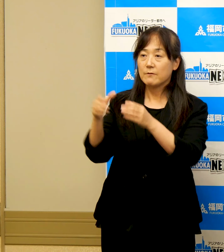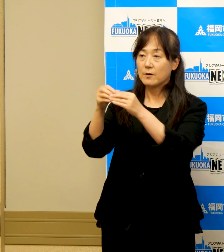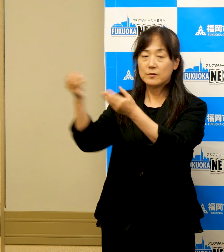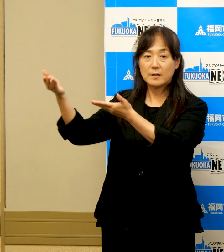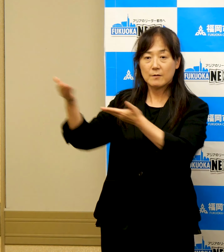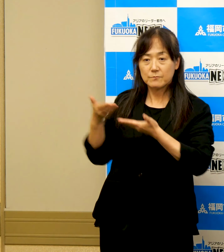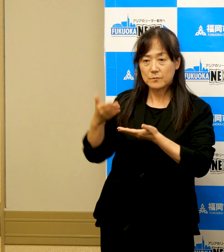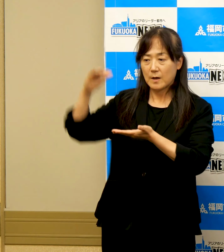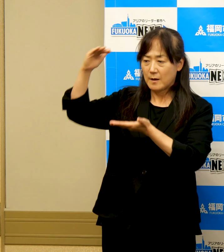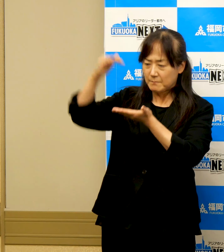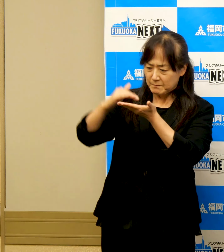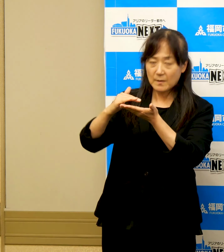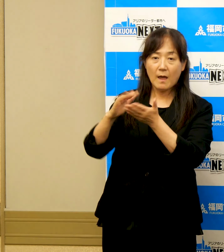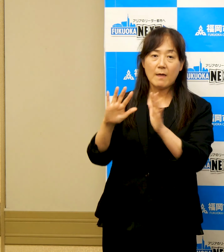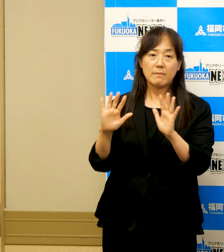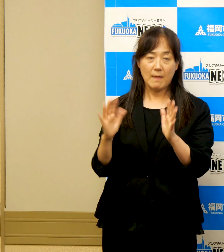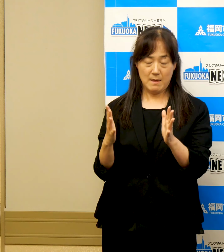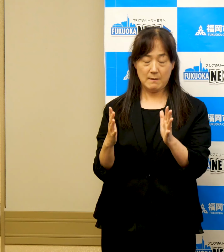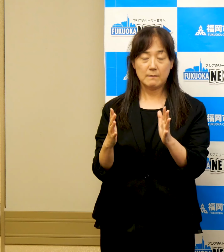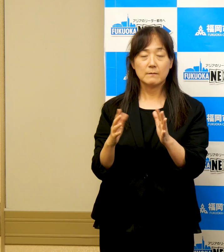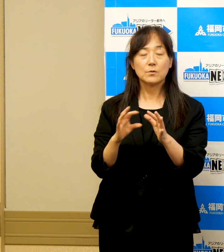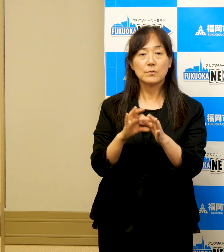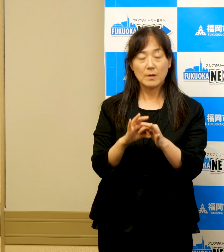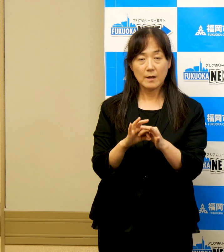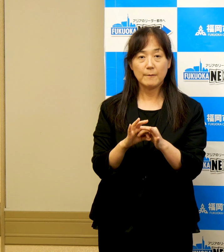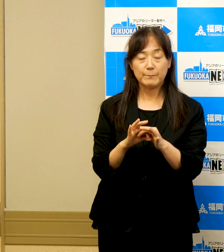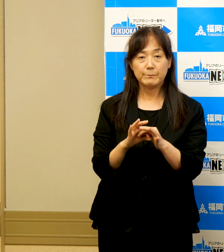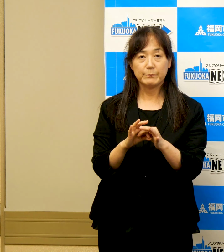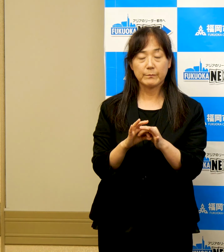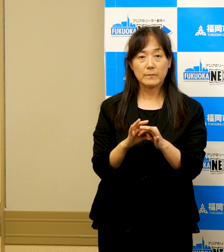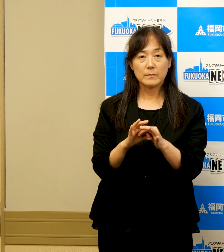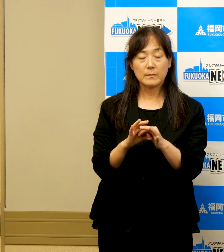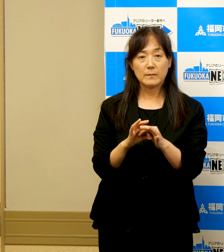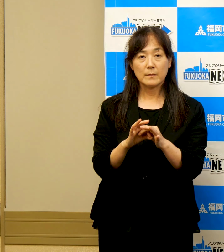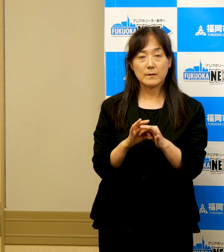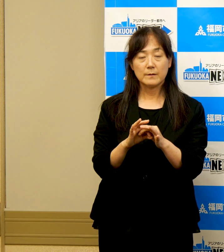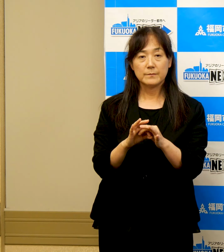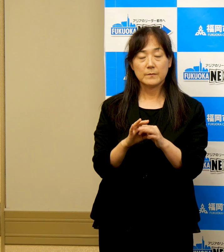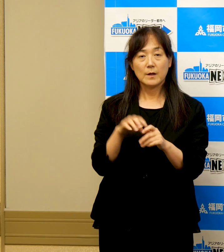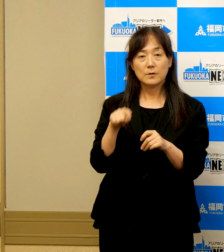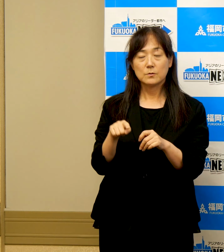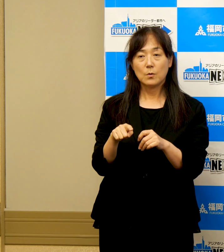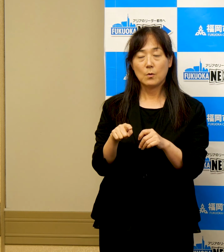そうなくなるわけですよ それからそういうふうになってくると